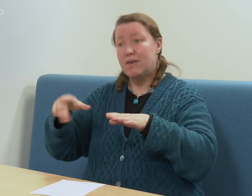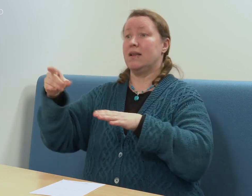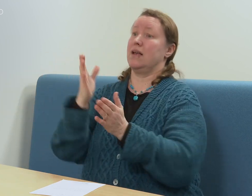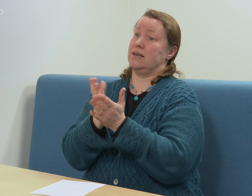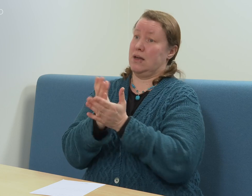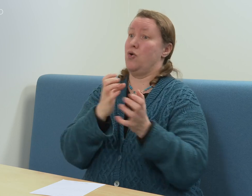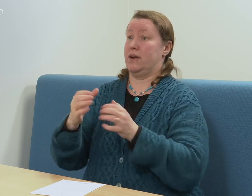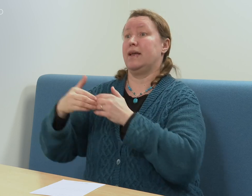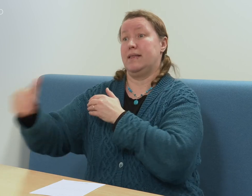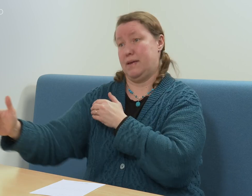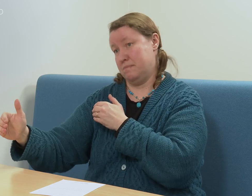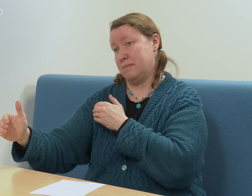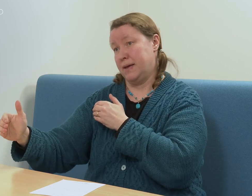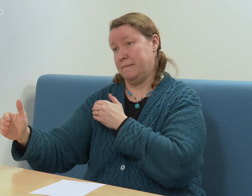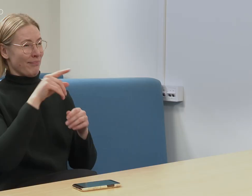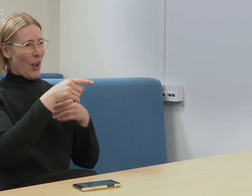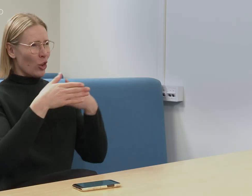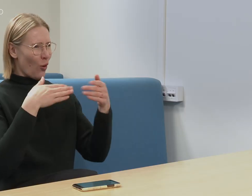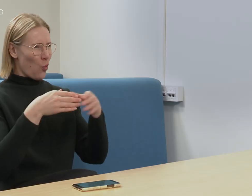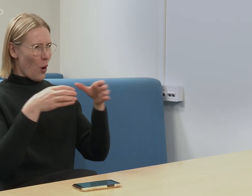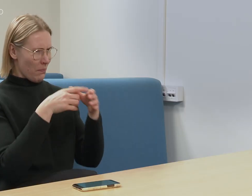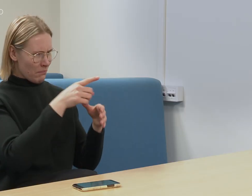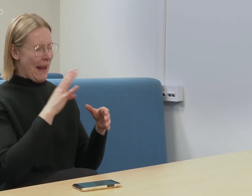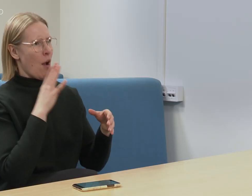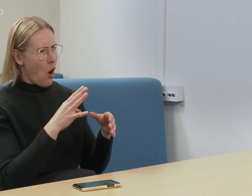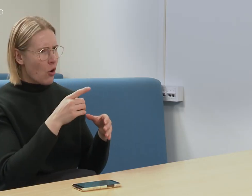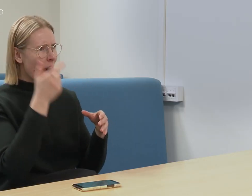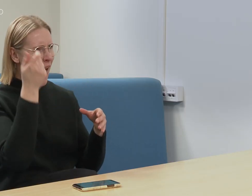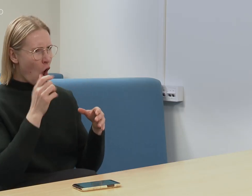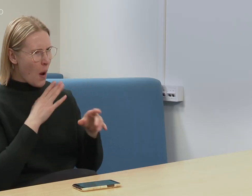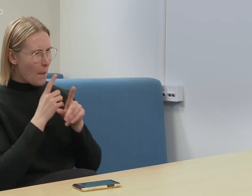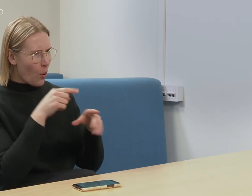millä tavalla asiaa tullaan jatkossa hoitamaan. Kerroit, että työryhmään kuuluu myös Kelan edustajia.